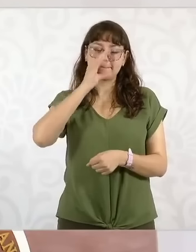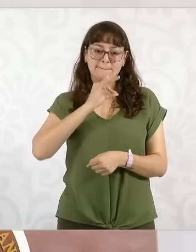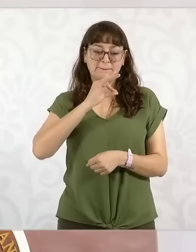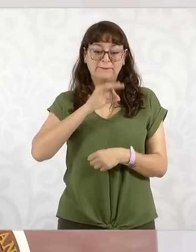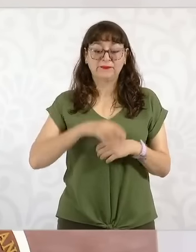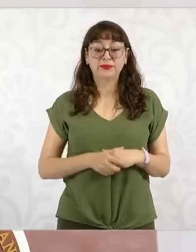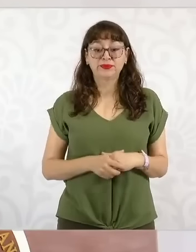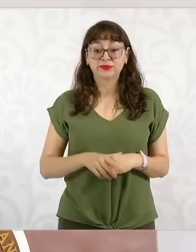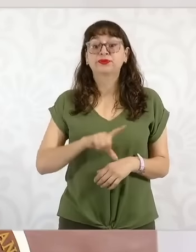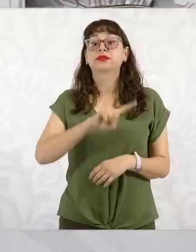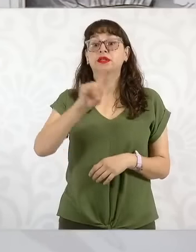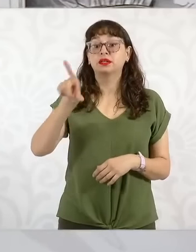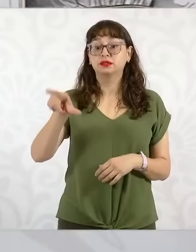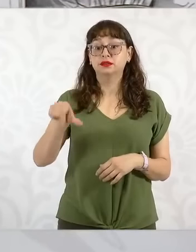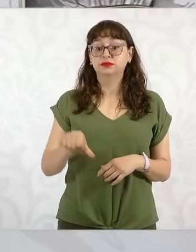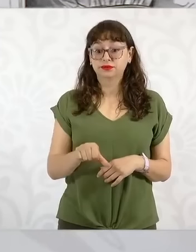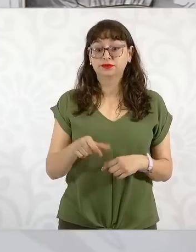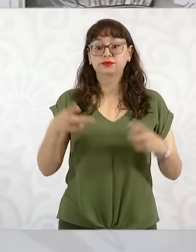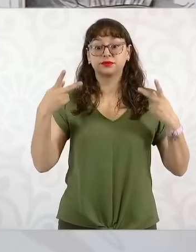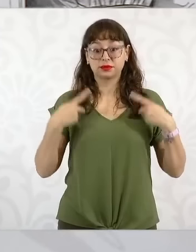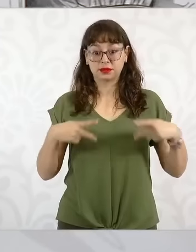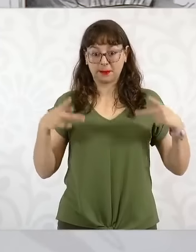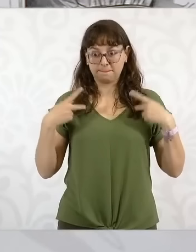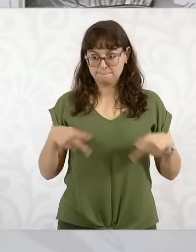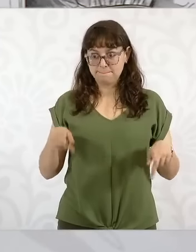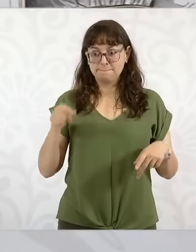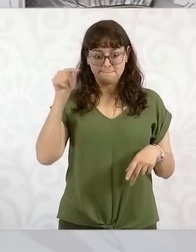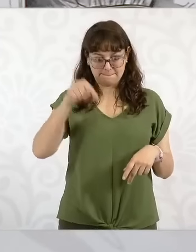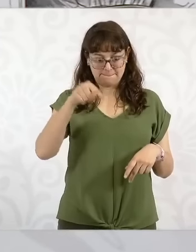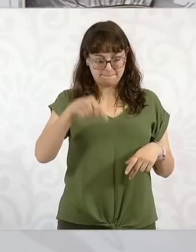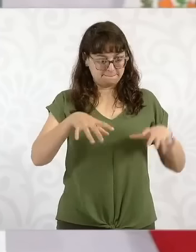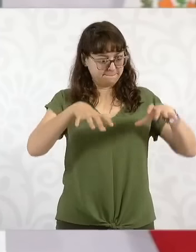la agresión, personal de seguridad neutralizó a un presunto agresor, quien posteriormente